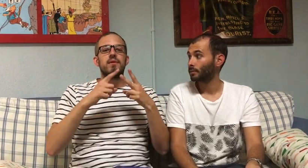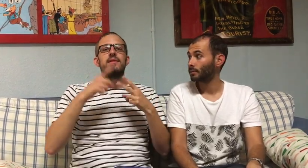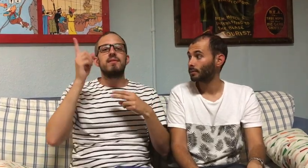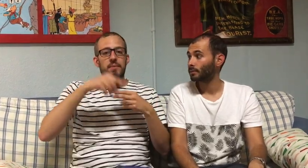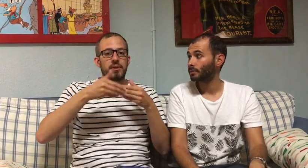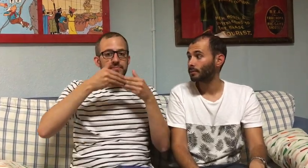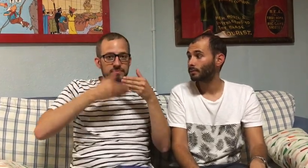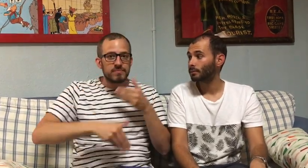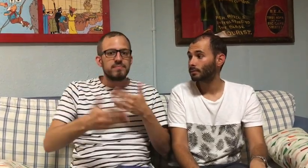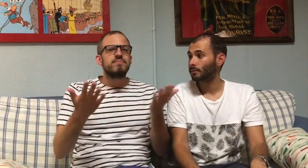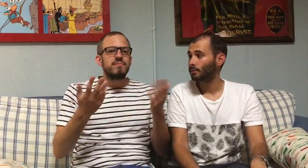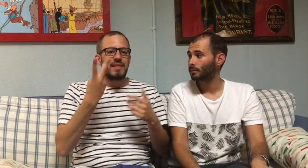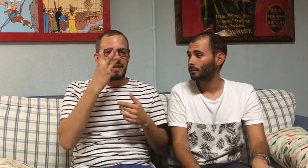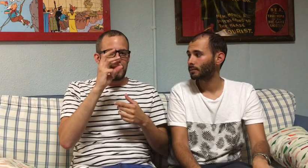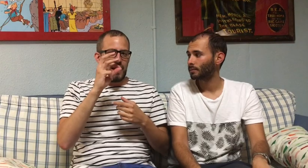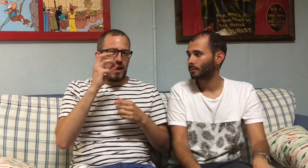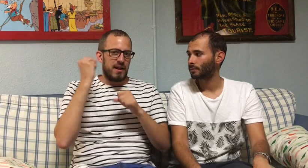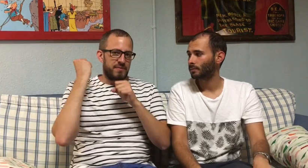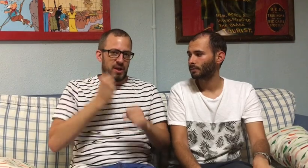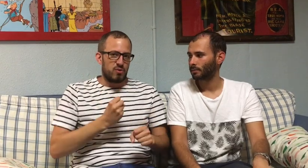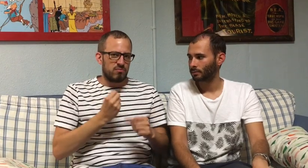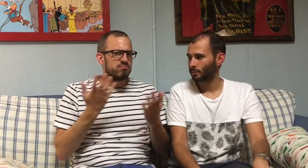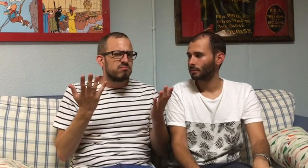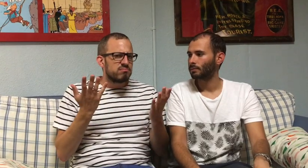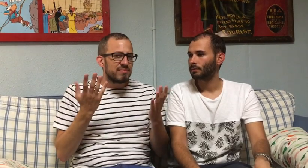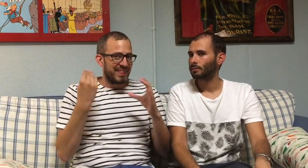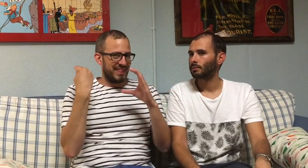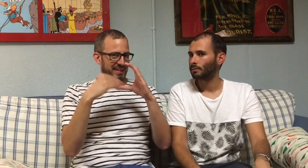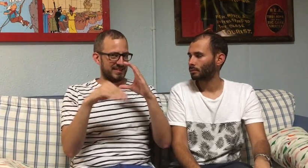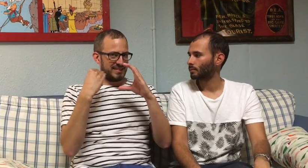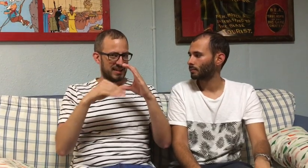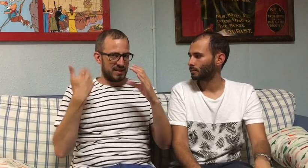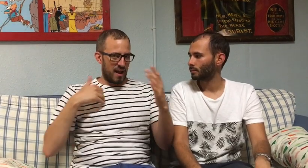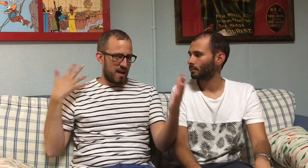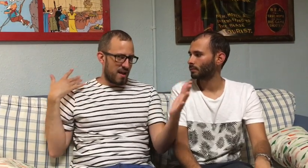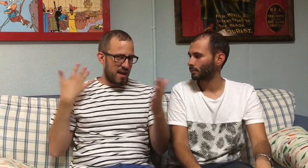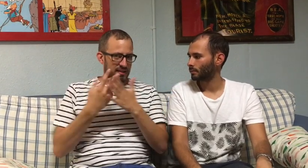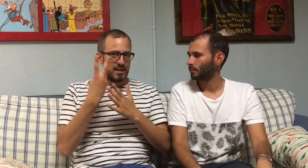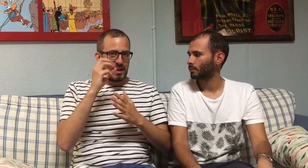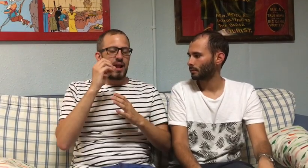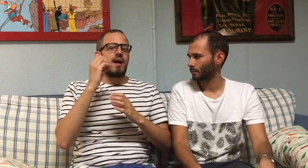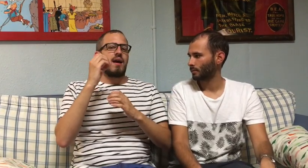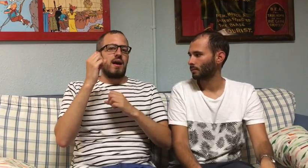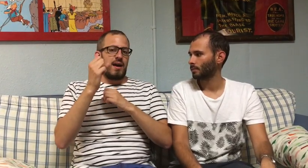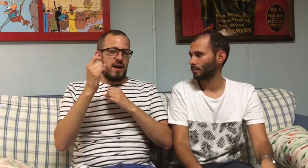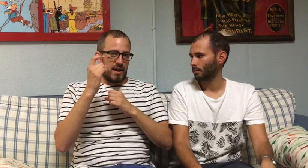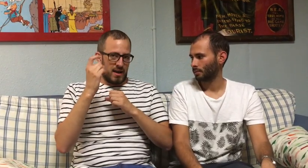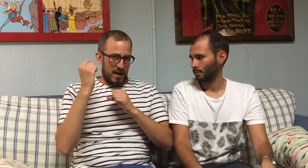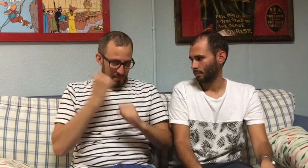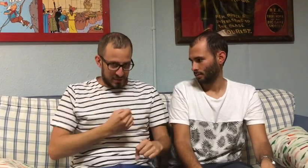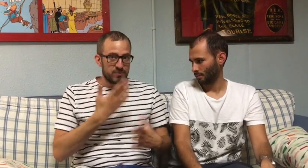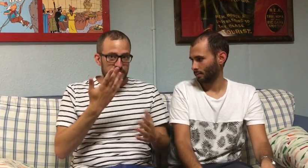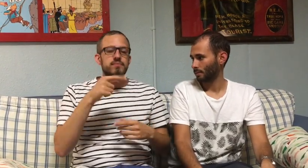En segundo lugar, el 30º Aniversario de... ¡la CJS-CNSE!